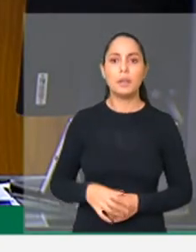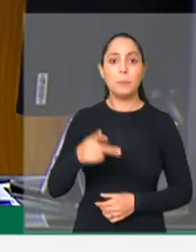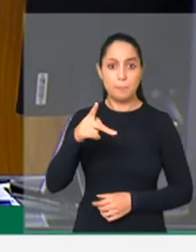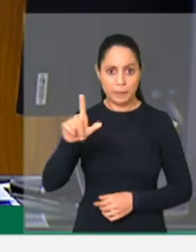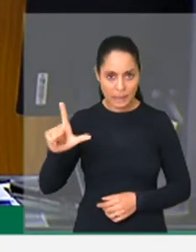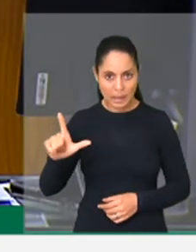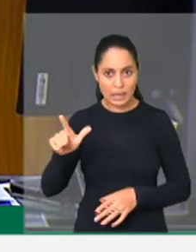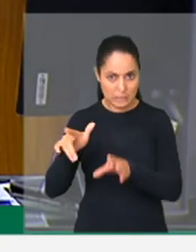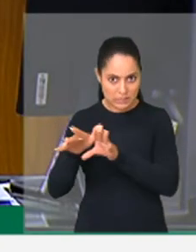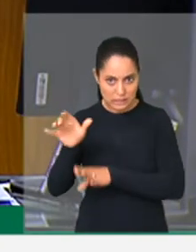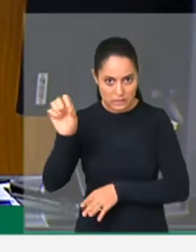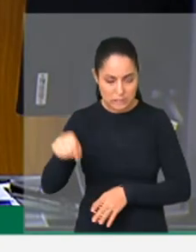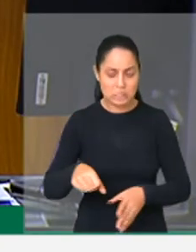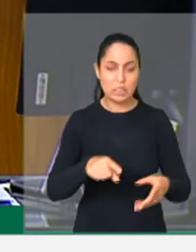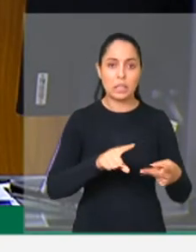TEMA VEM SENDO DISCUTIDO DESDE 2014. ESSE RELATÓRIO FOI